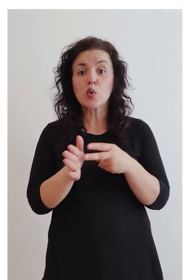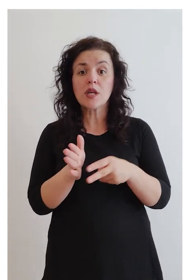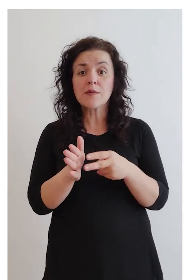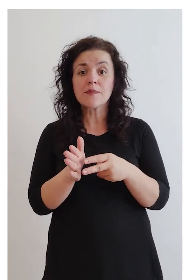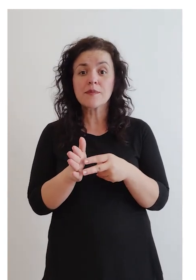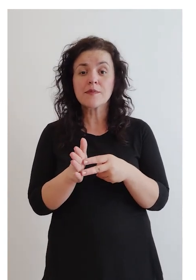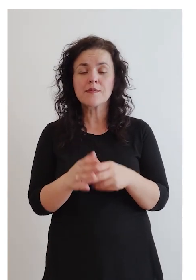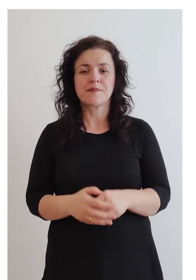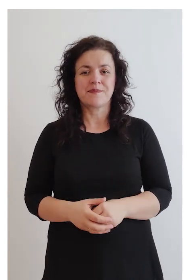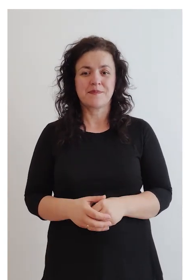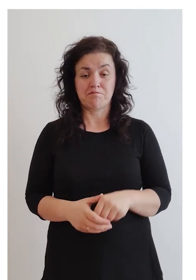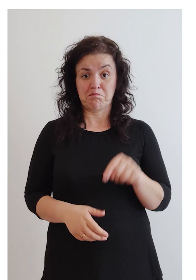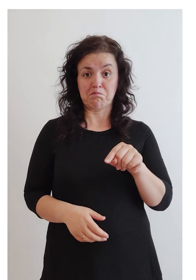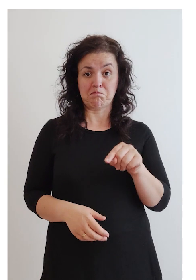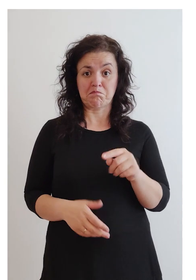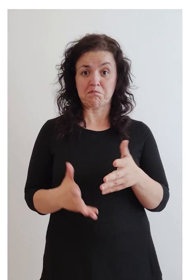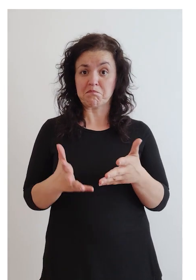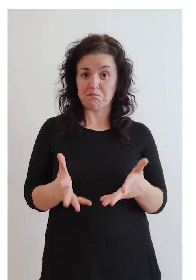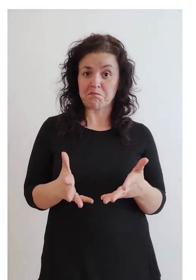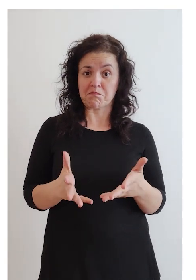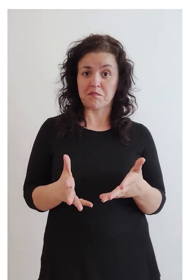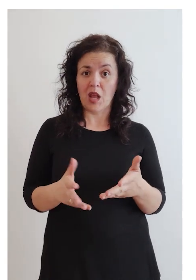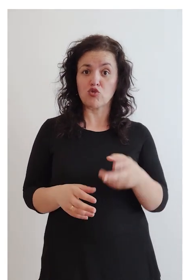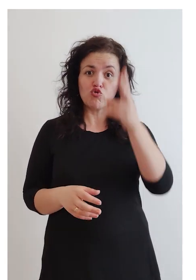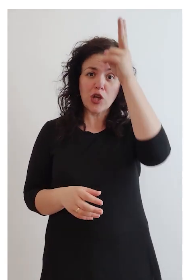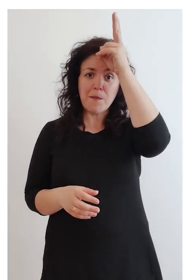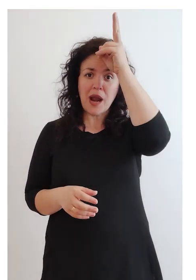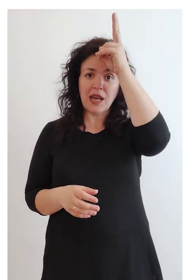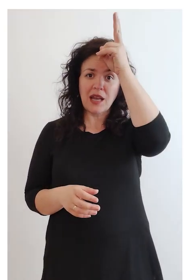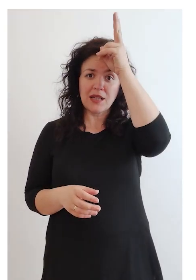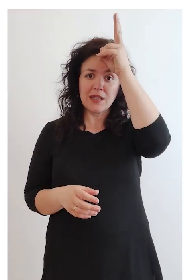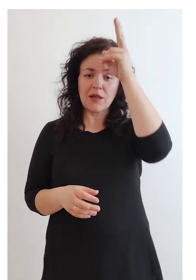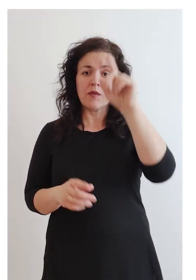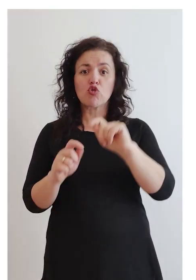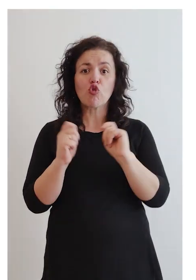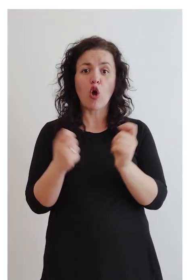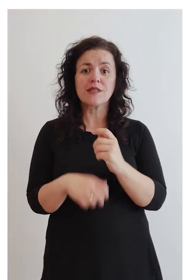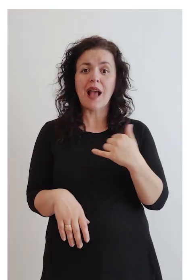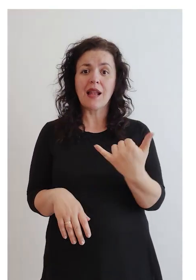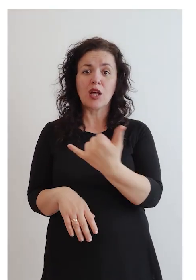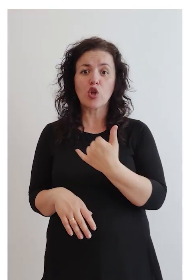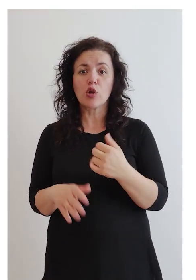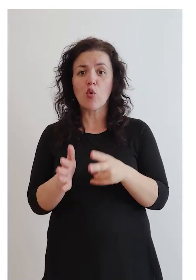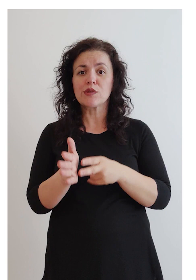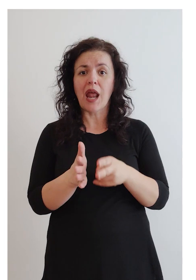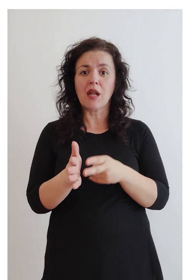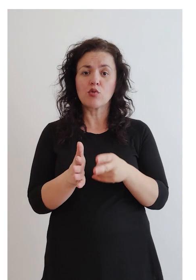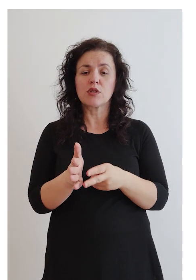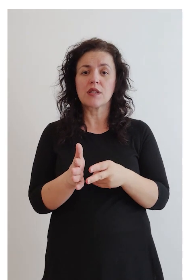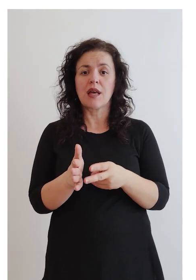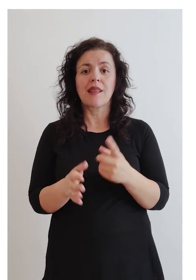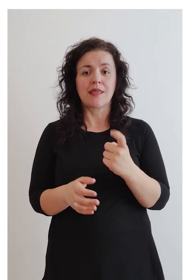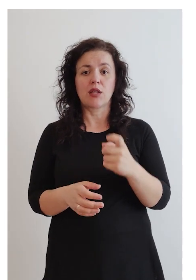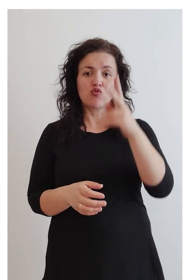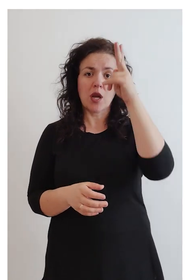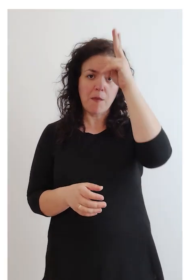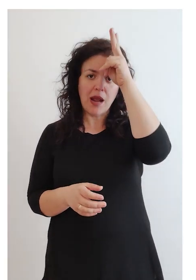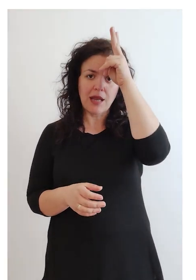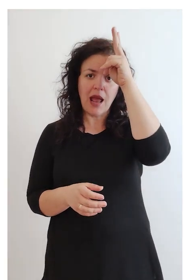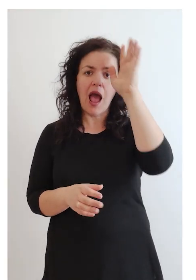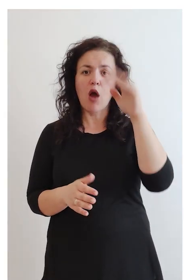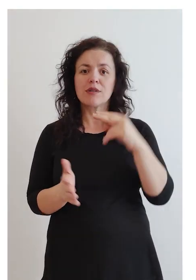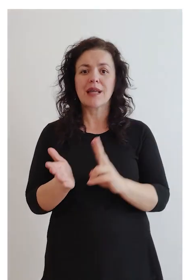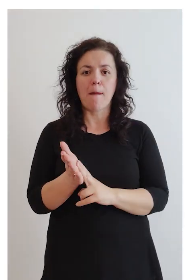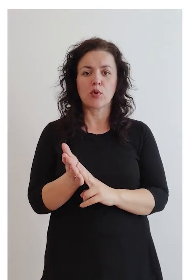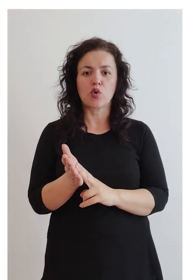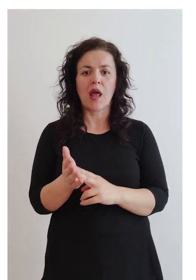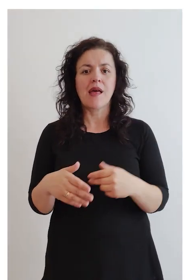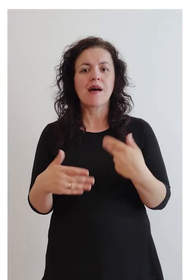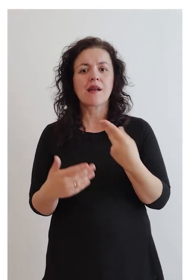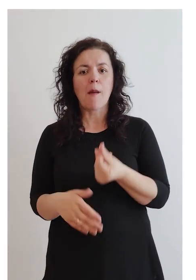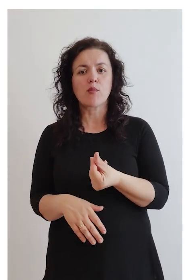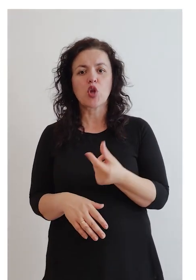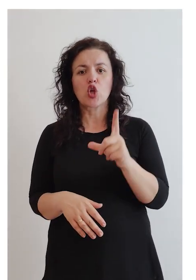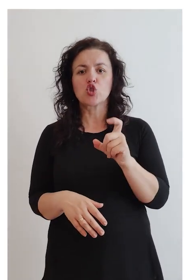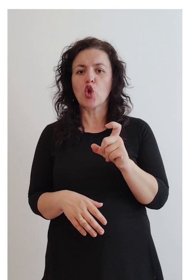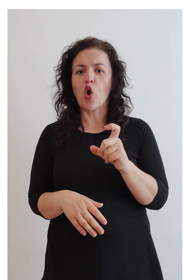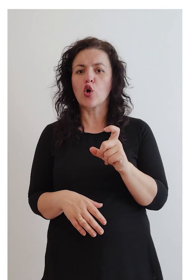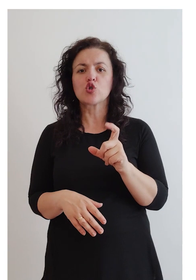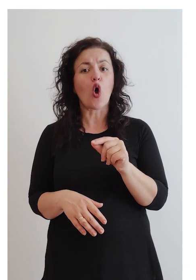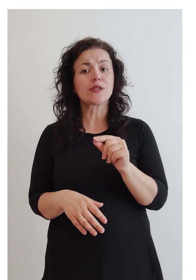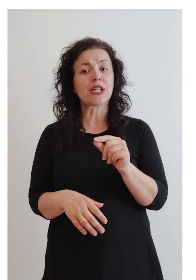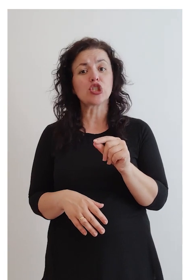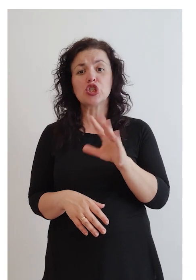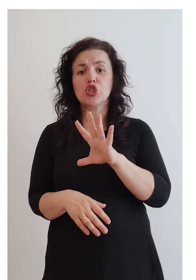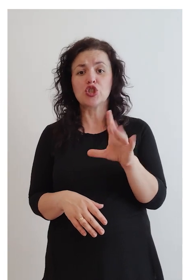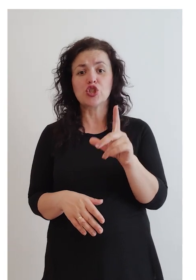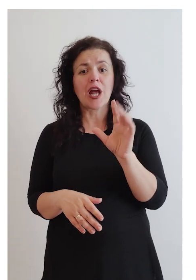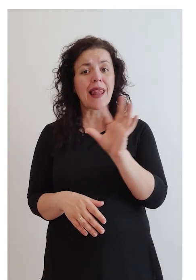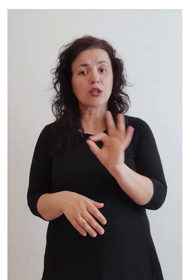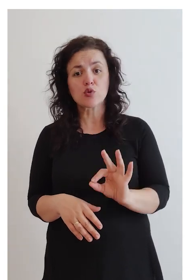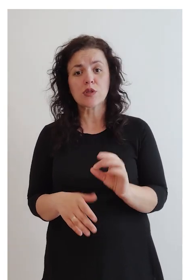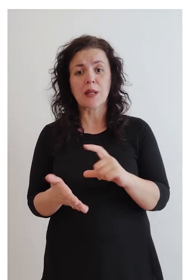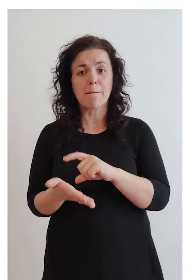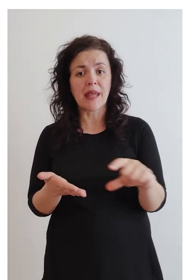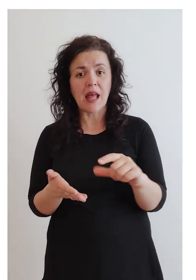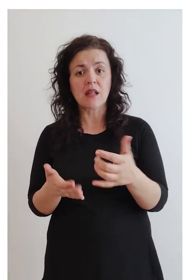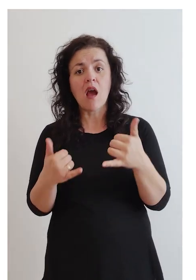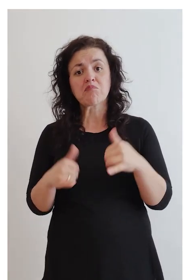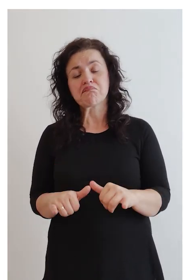Toți călătorii cu trenuri din Germania au dreptul la o rambursare de 25% din prețul biletului în cazul întârzierilor între 60 și 119 minute